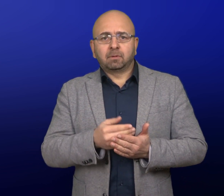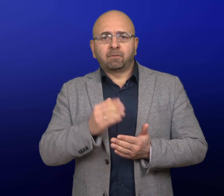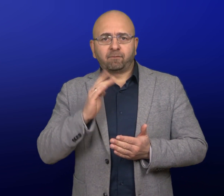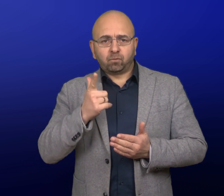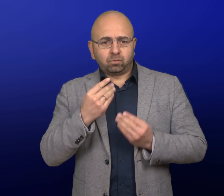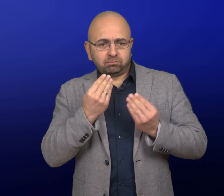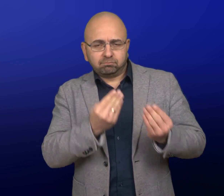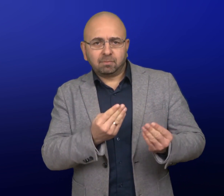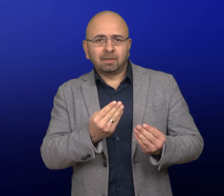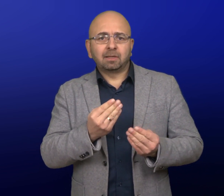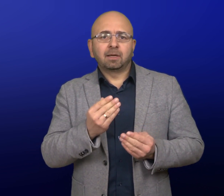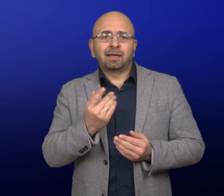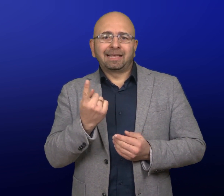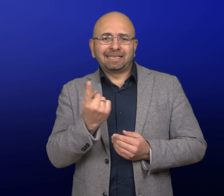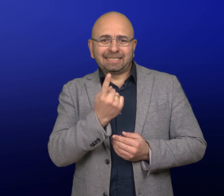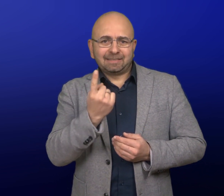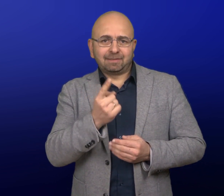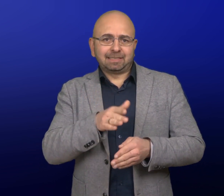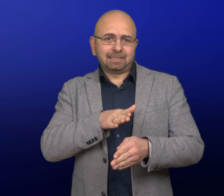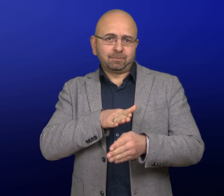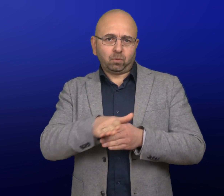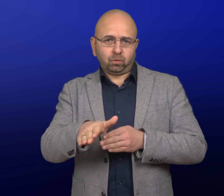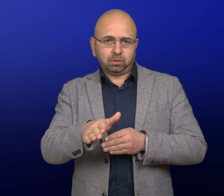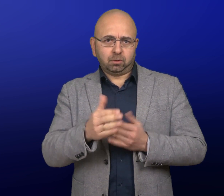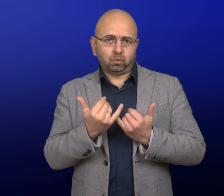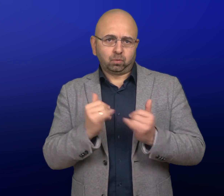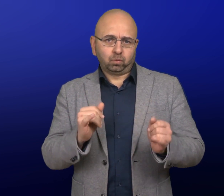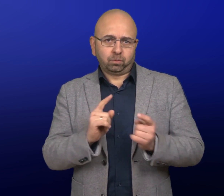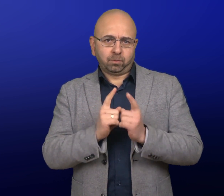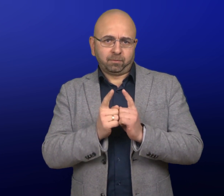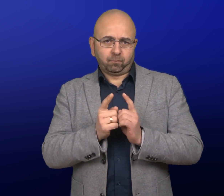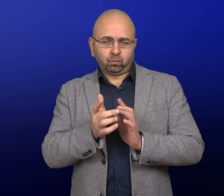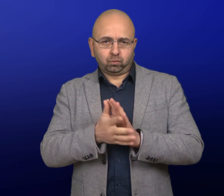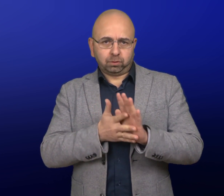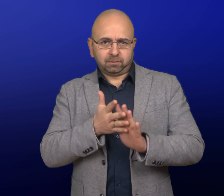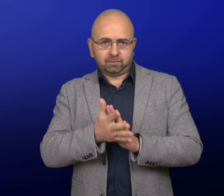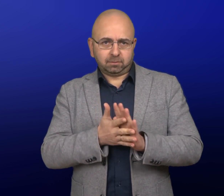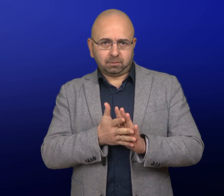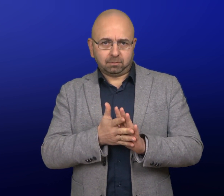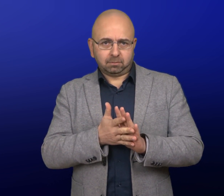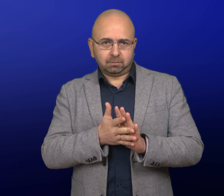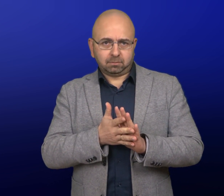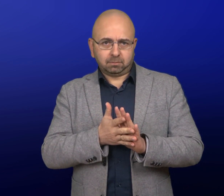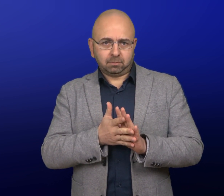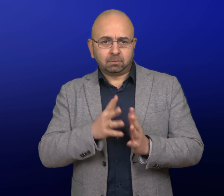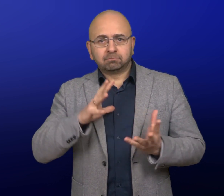получения статуса единого исполнителя услуг перевода ЖЯ.